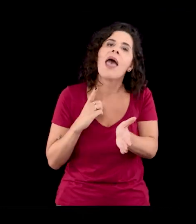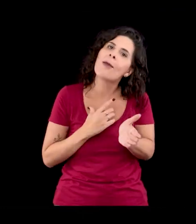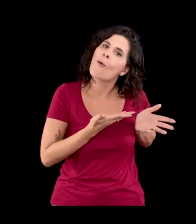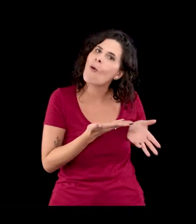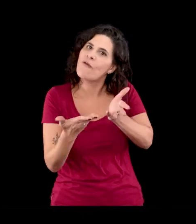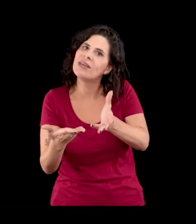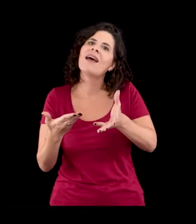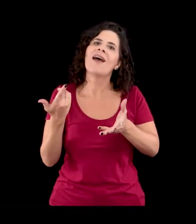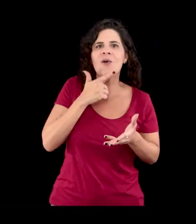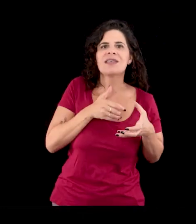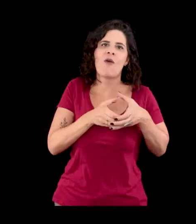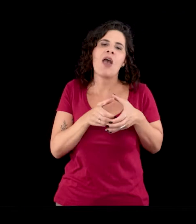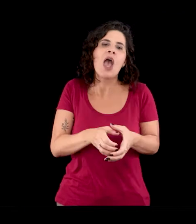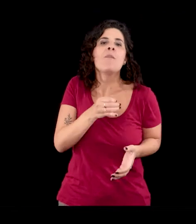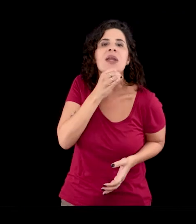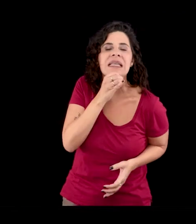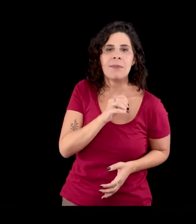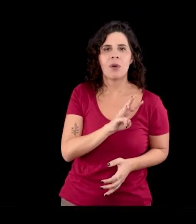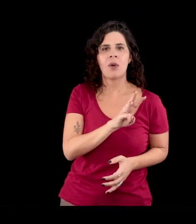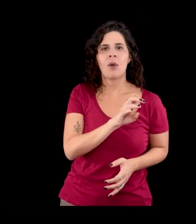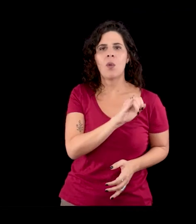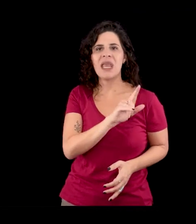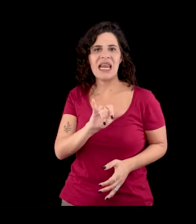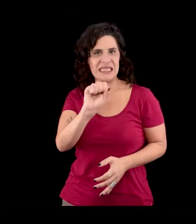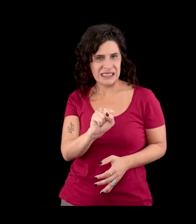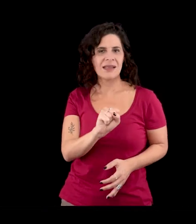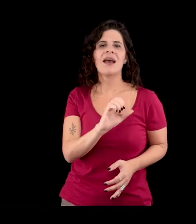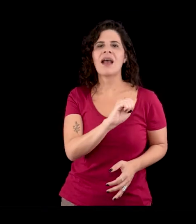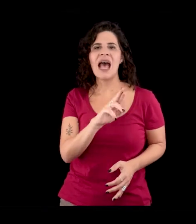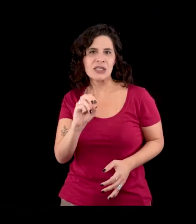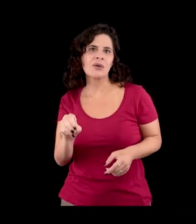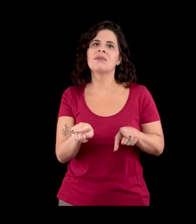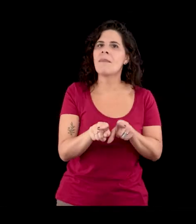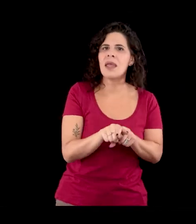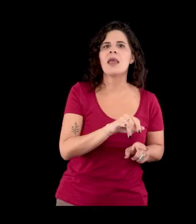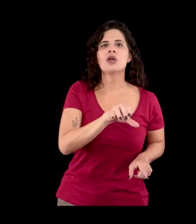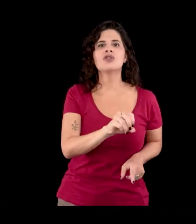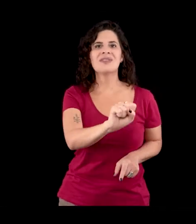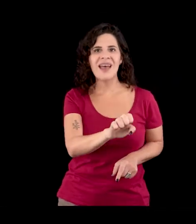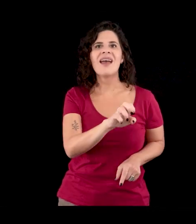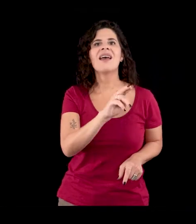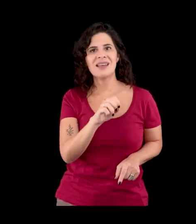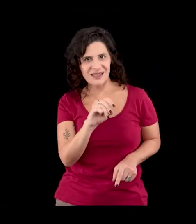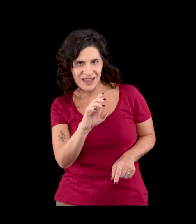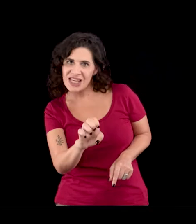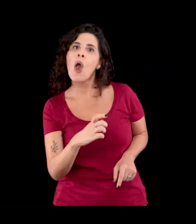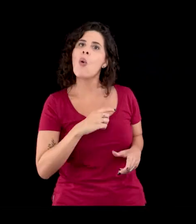Por exemplo, no Masp tive um convívio muito grande com o Willys de Castro, José Resende, que está ali, ele foi um dos primeiros.